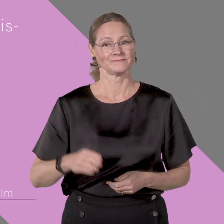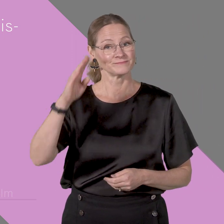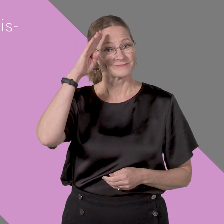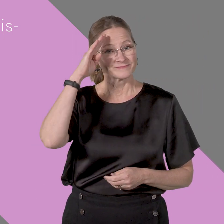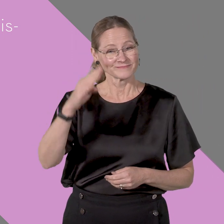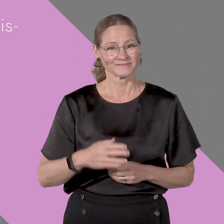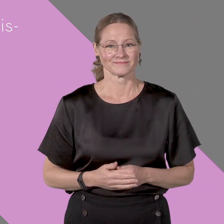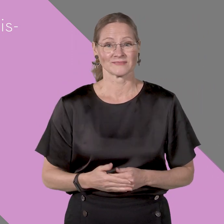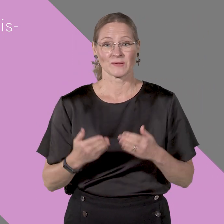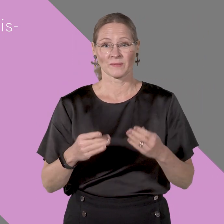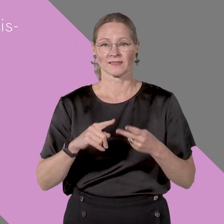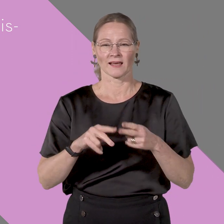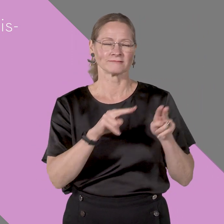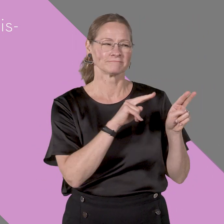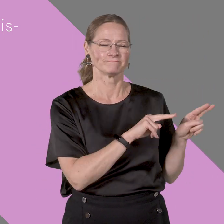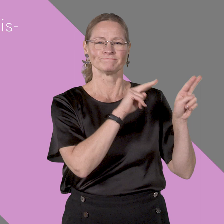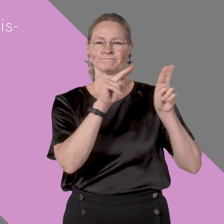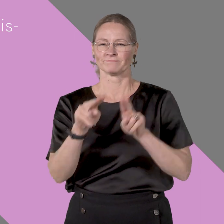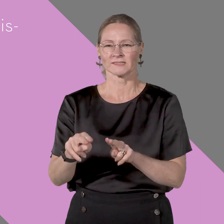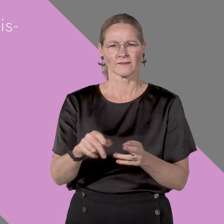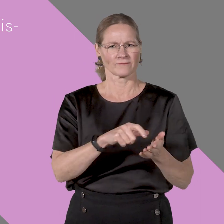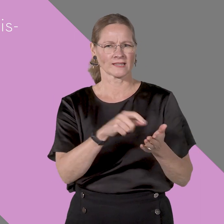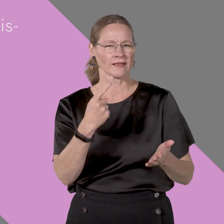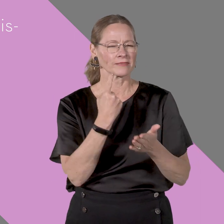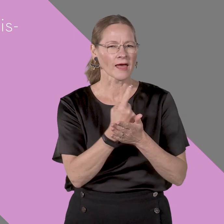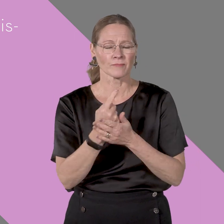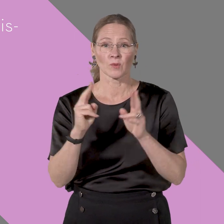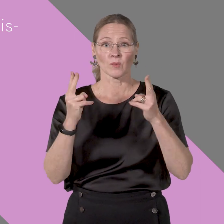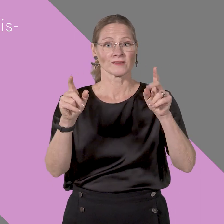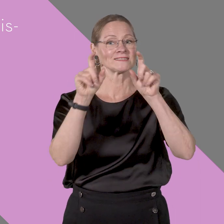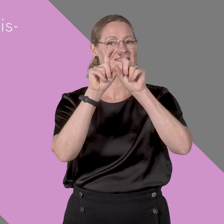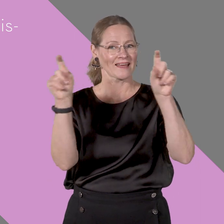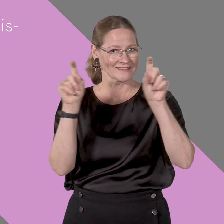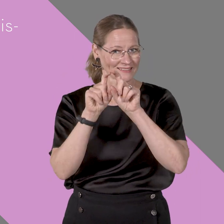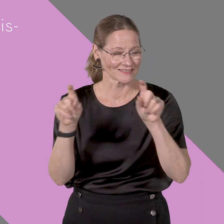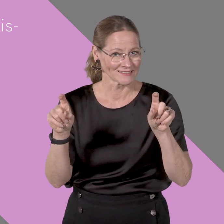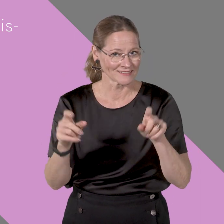Hei! On taas aika käydä läpi viikon tärkeimpiä uutisaiheita.